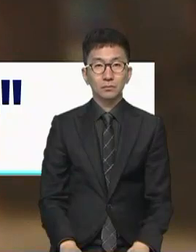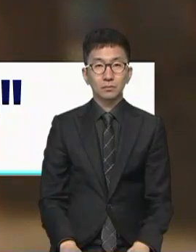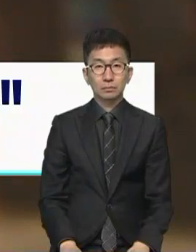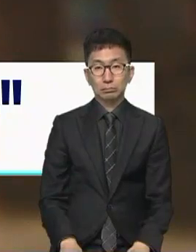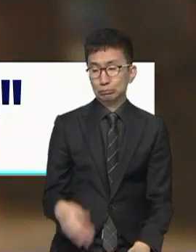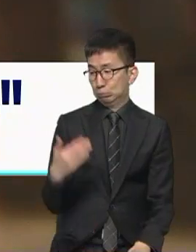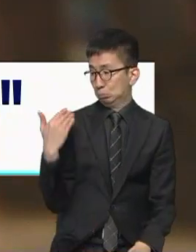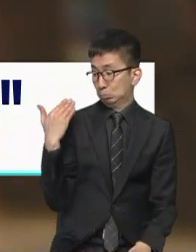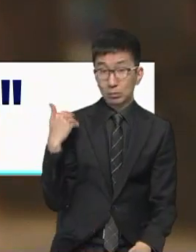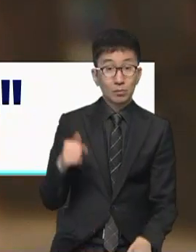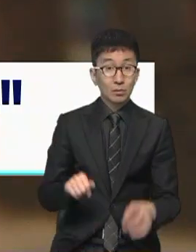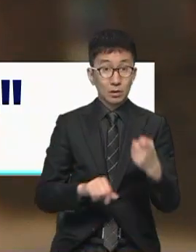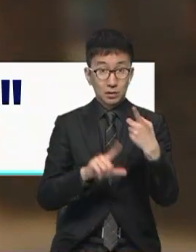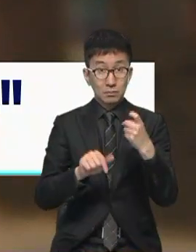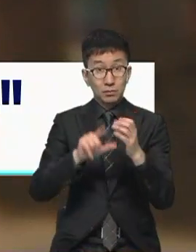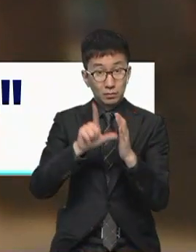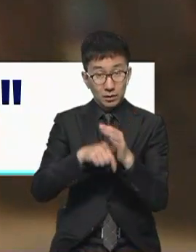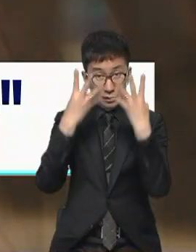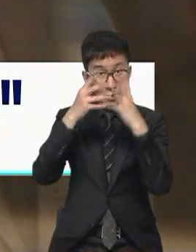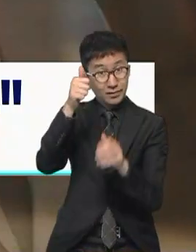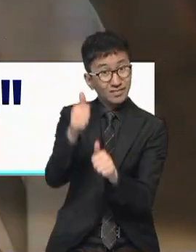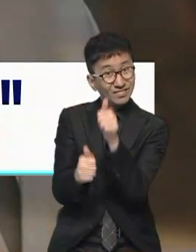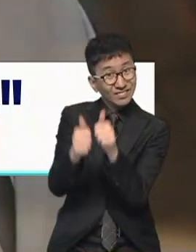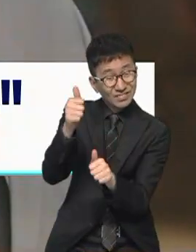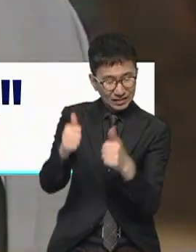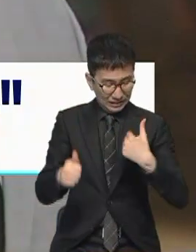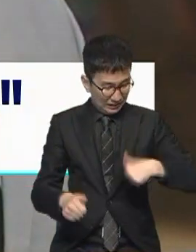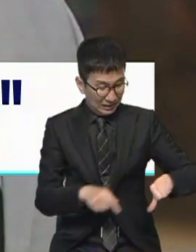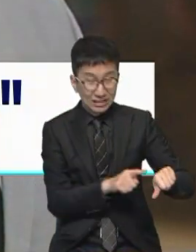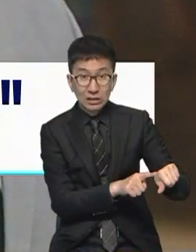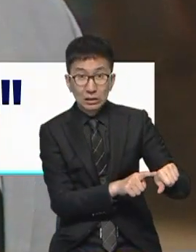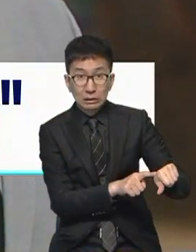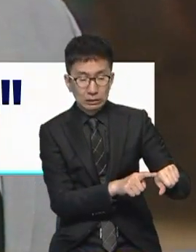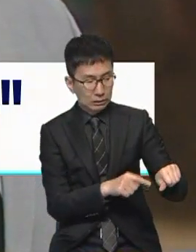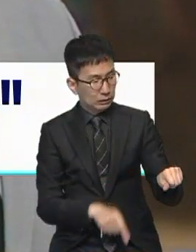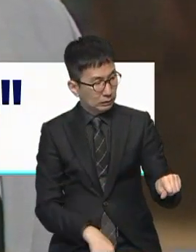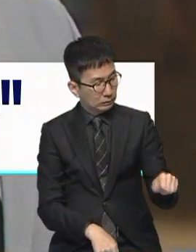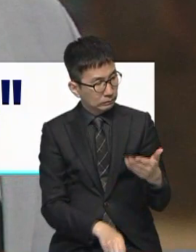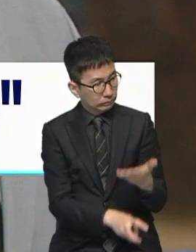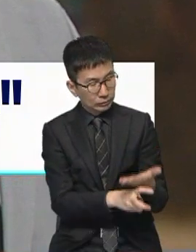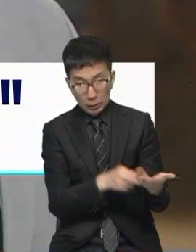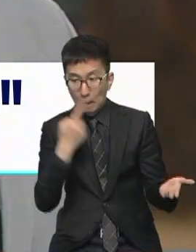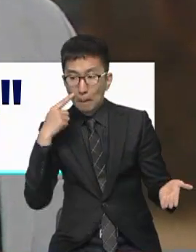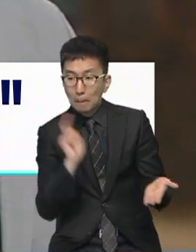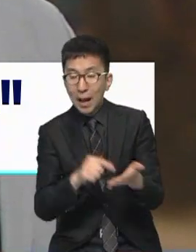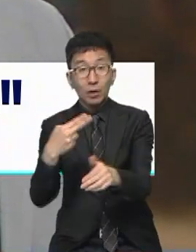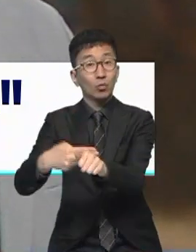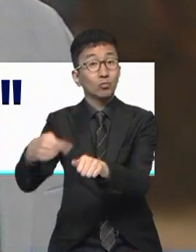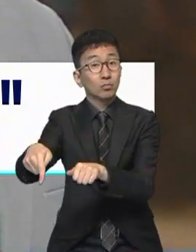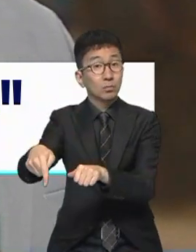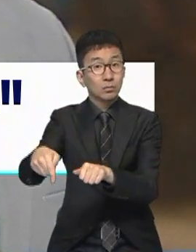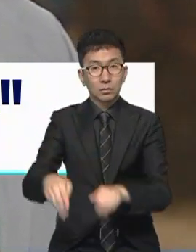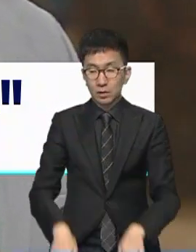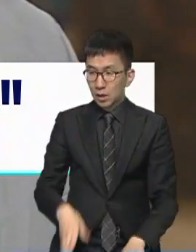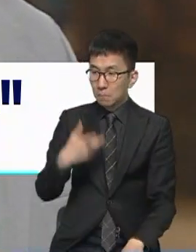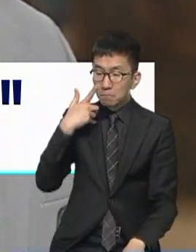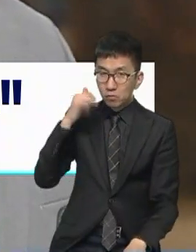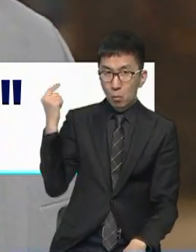(앵커) 수능 시험장에서 자녀의 부정 행위를 적발한 감독관에게 학부모가 직접 찾아가 폭언을 했다고 전해 드렸는데요.